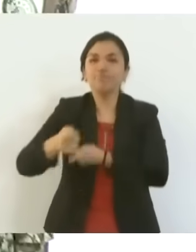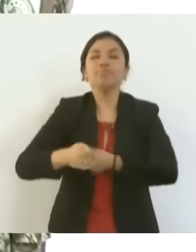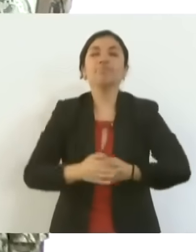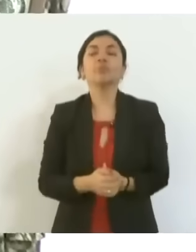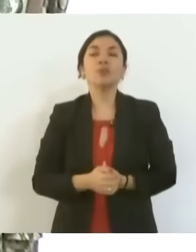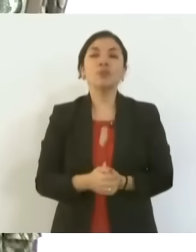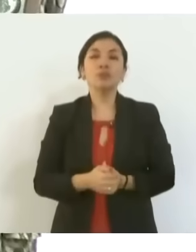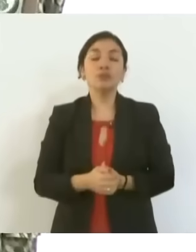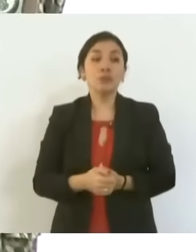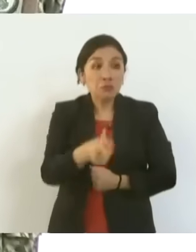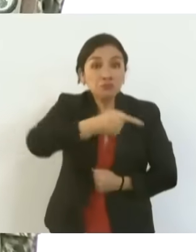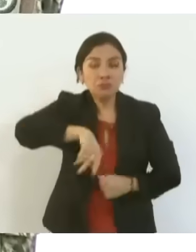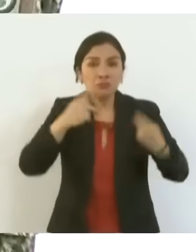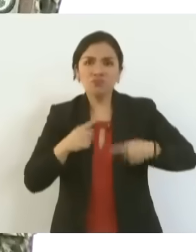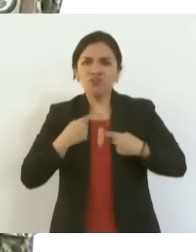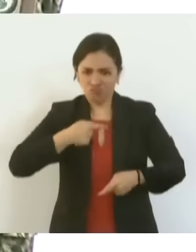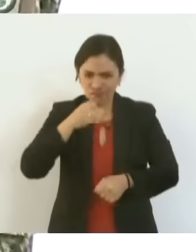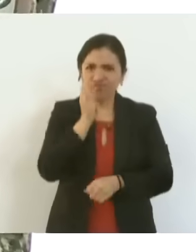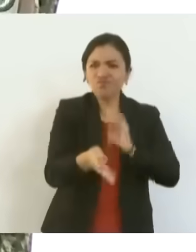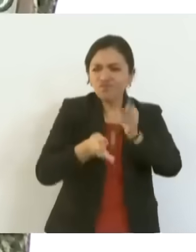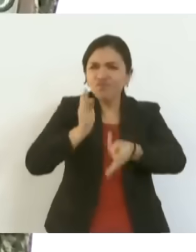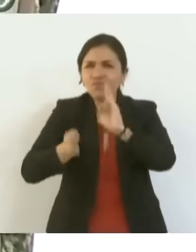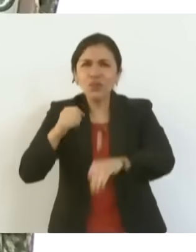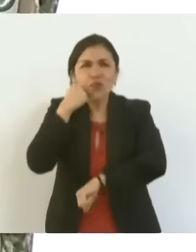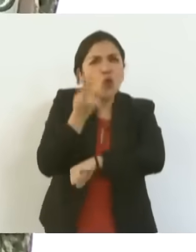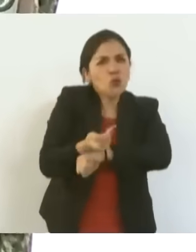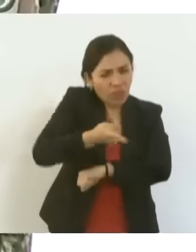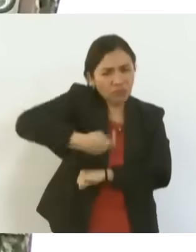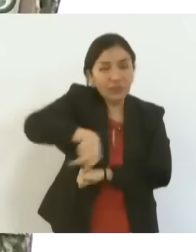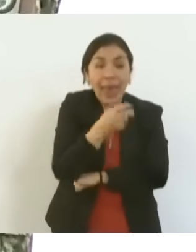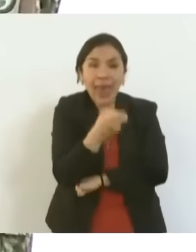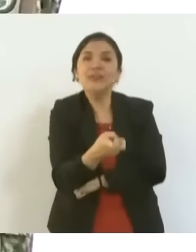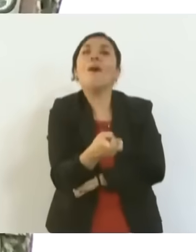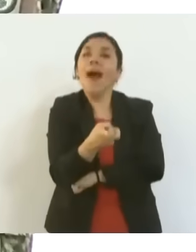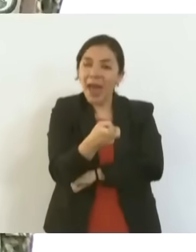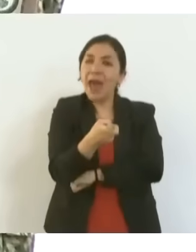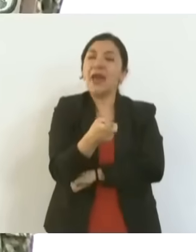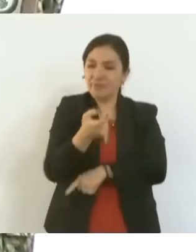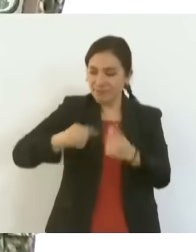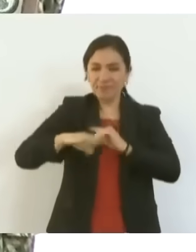suma de voluntades es la que a la que es la que motiva a los integrantes del Ejército, Fuerza